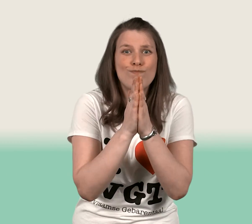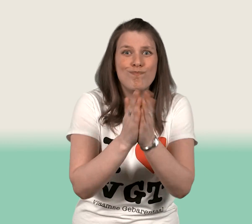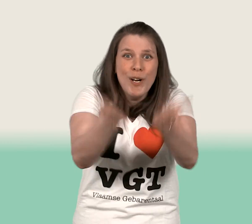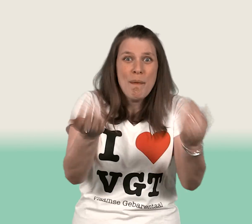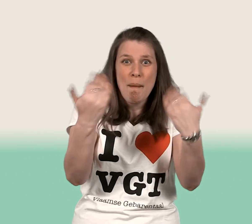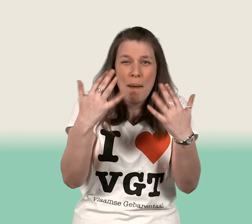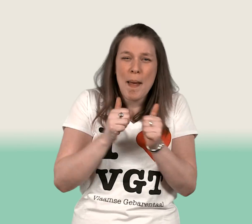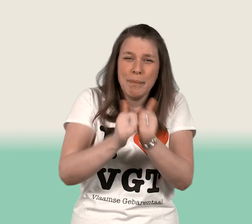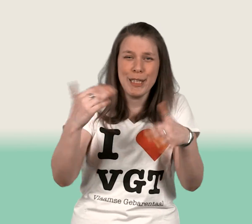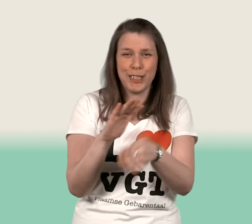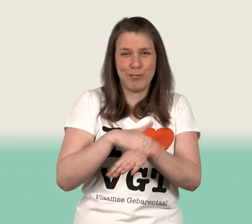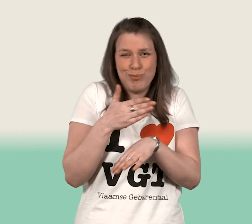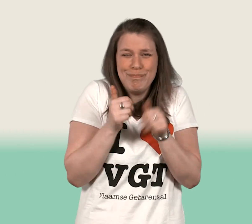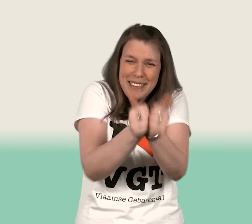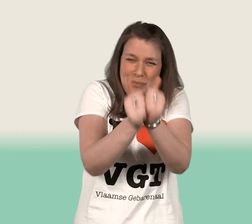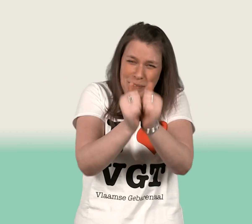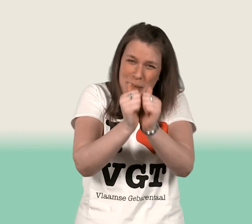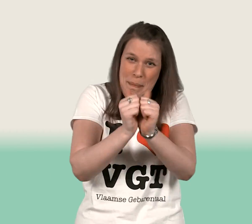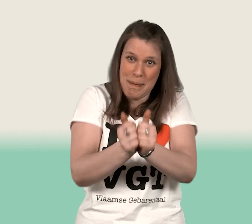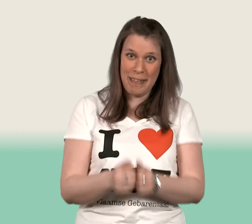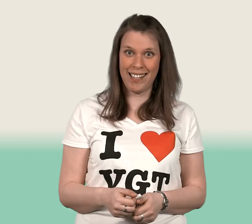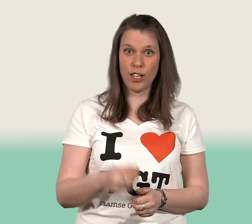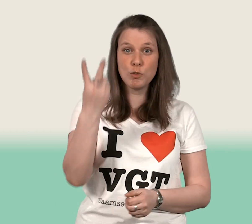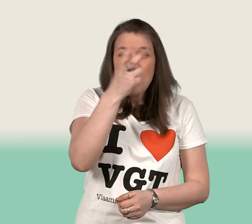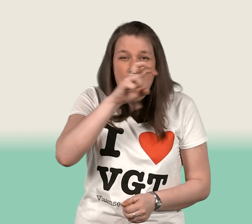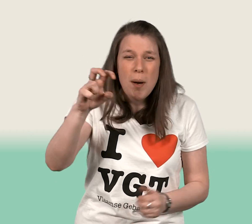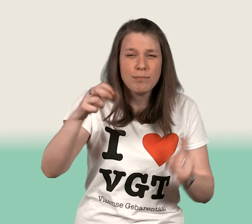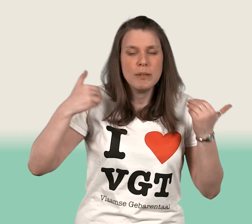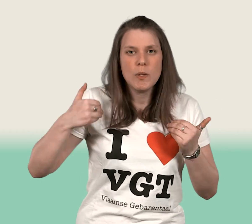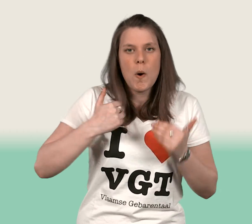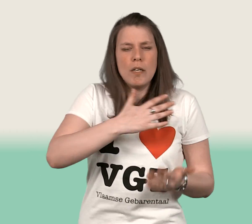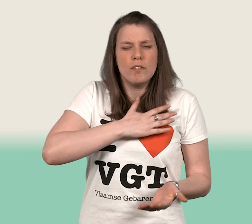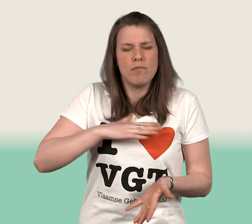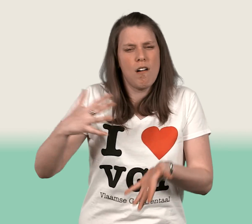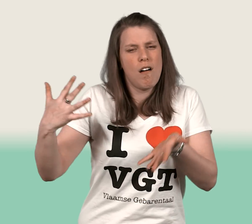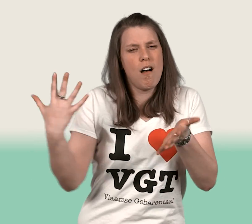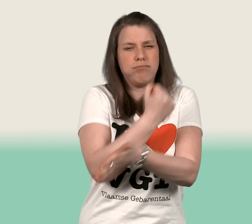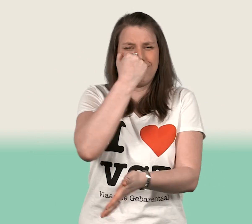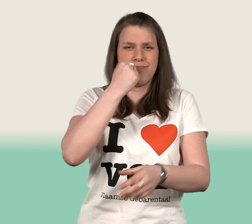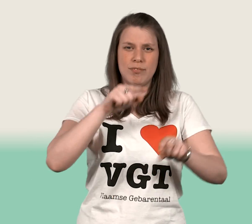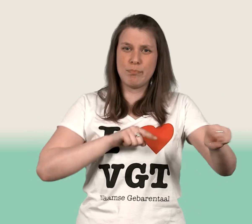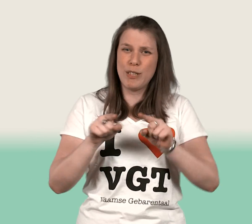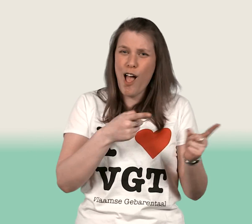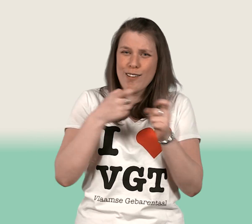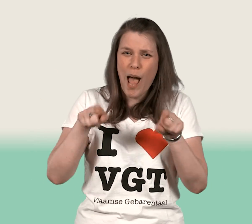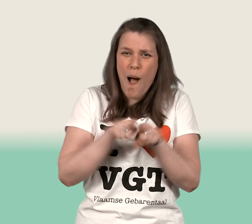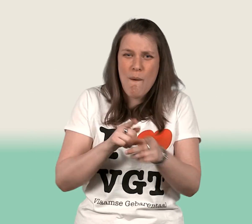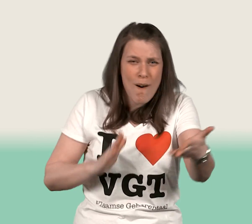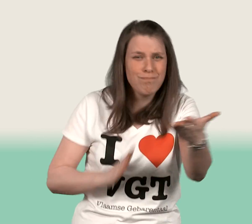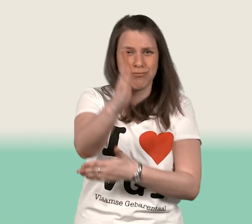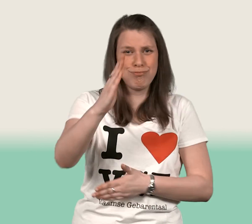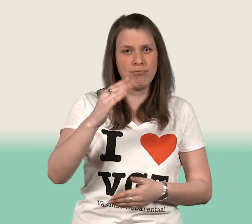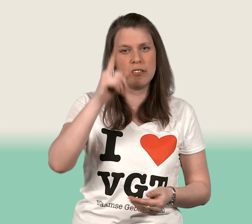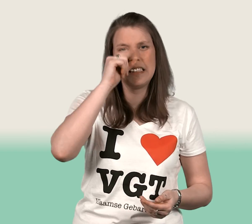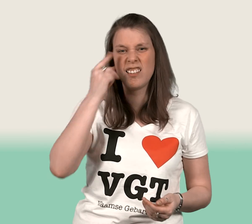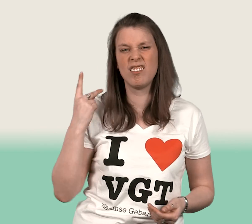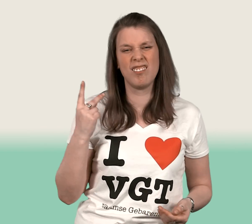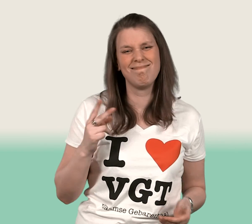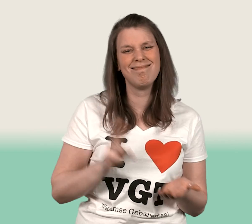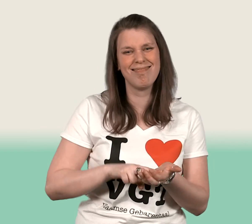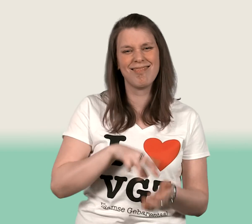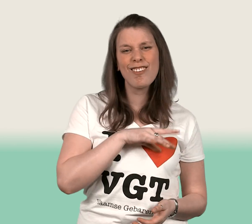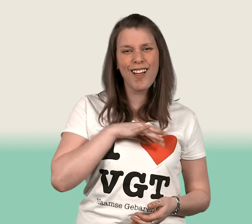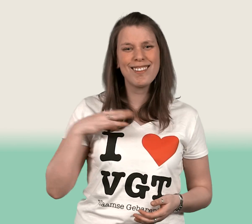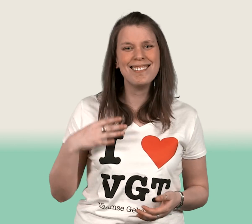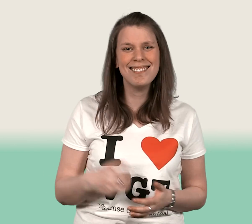KOMAAN, DOE MEE! Maak ons fier met meer dan 200 deelnemers!